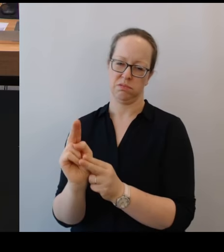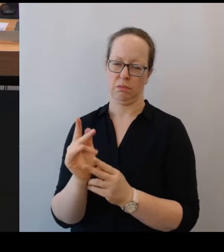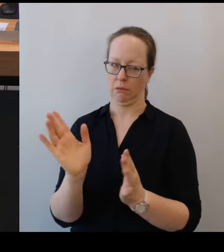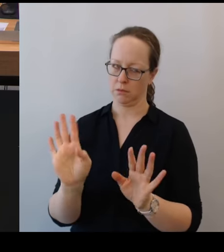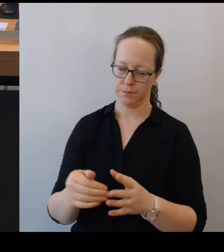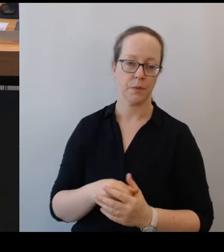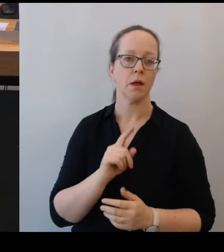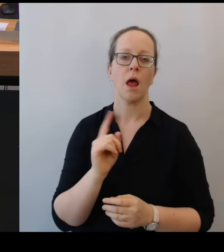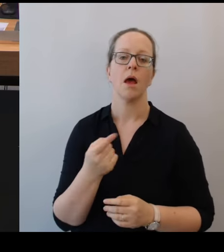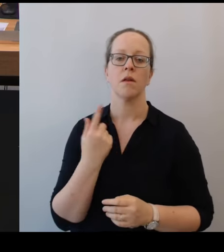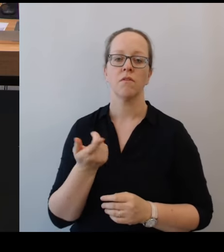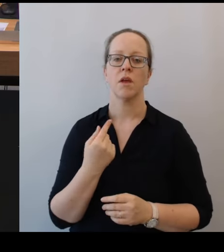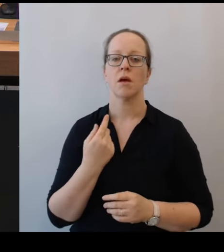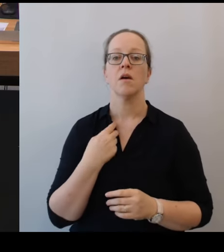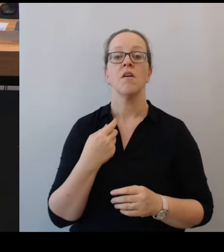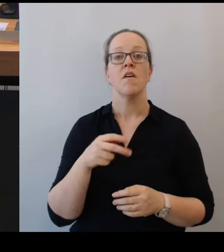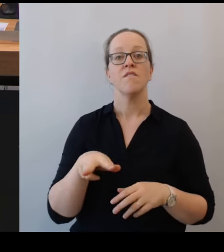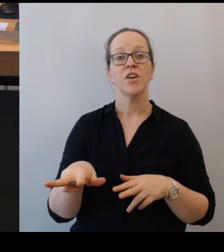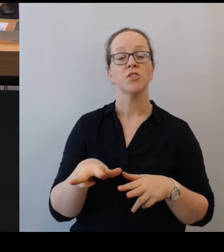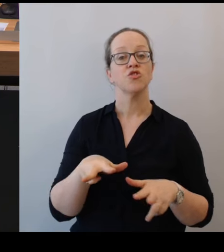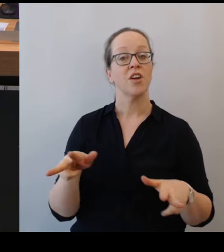Tourismus in und nach Berlin. Und wir wollen auch